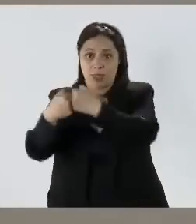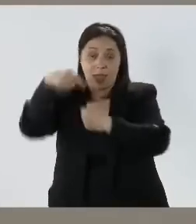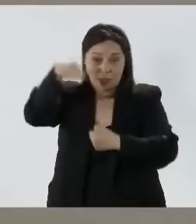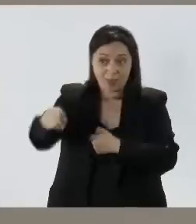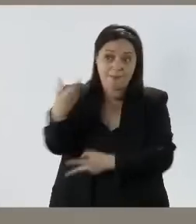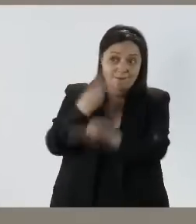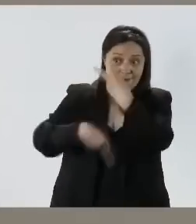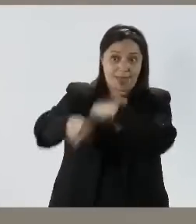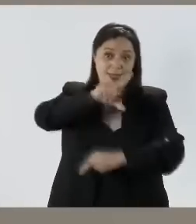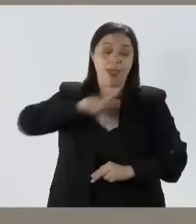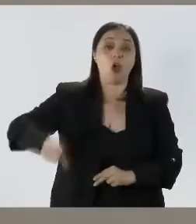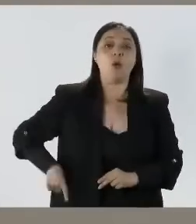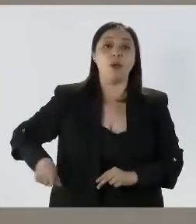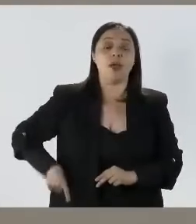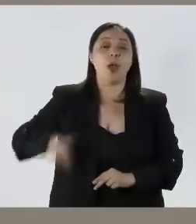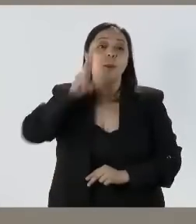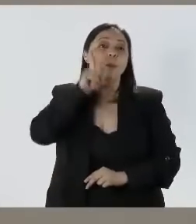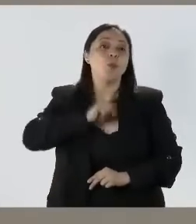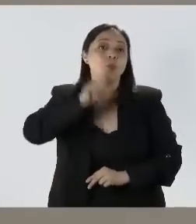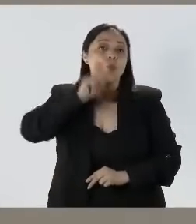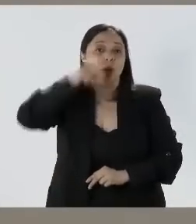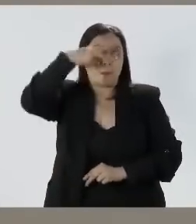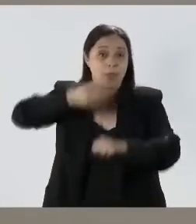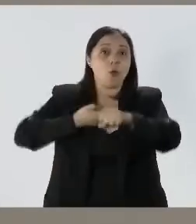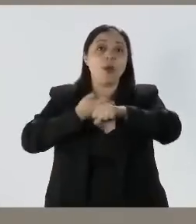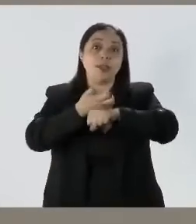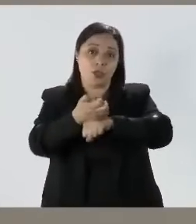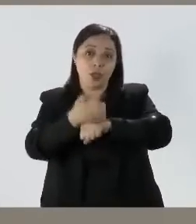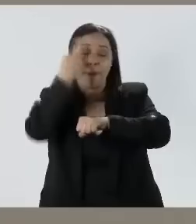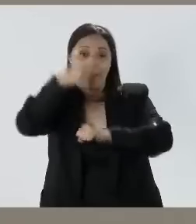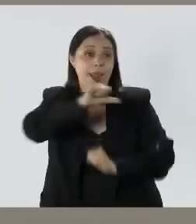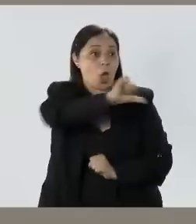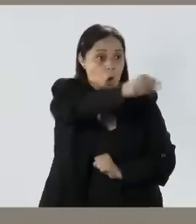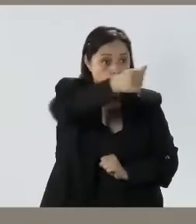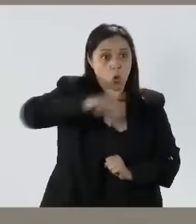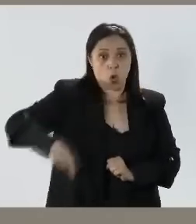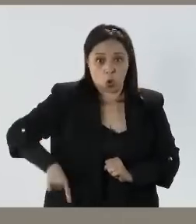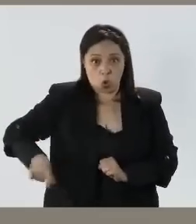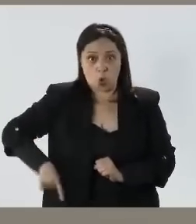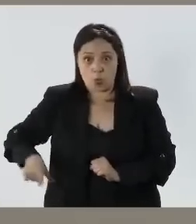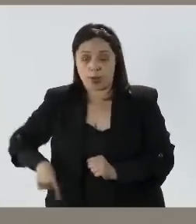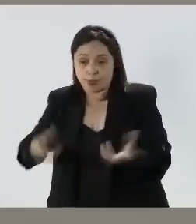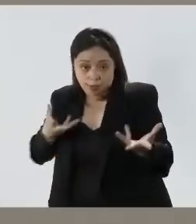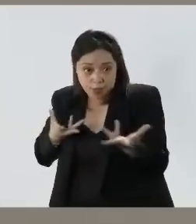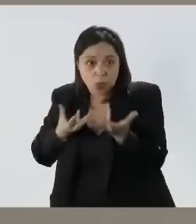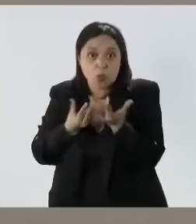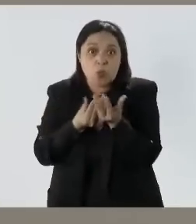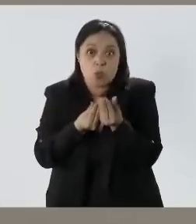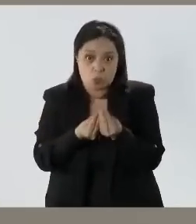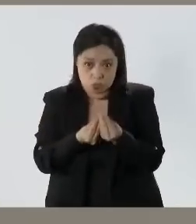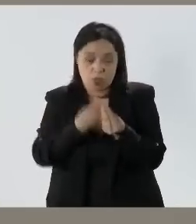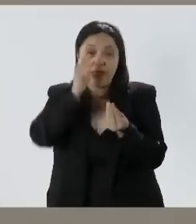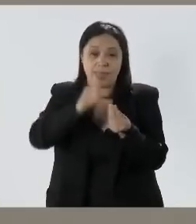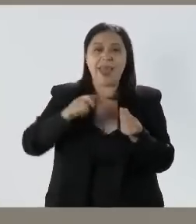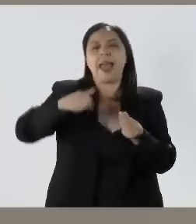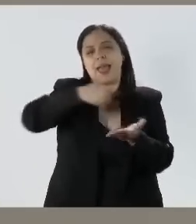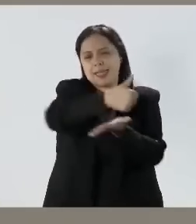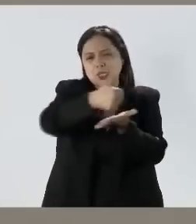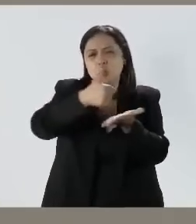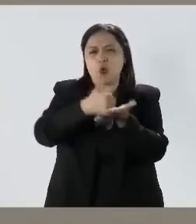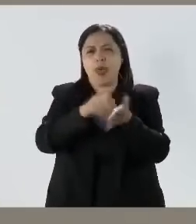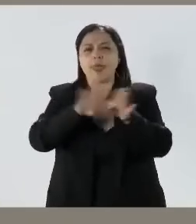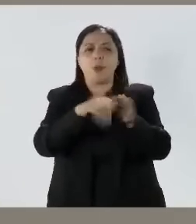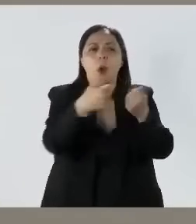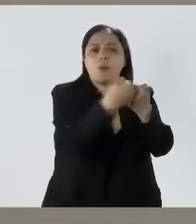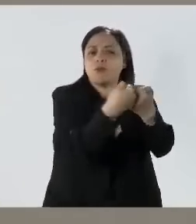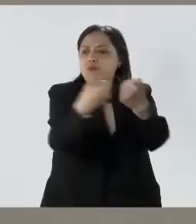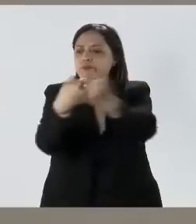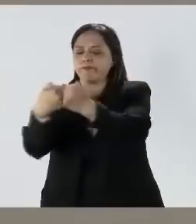para que juntas con más gobernadores que forman parte del área del área metropolitana no dejemos